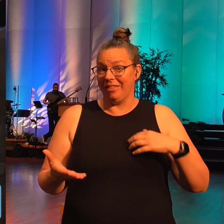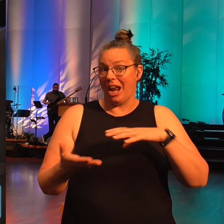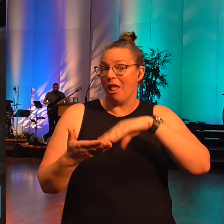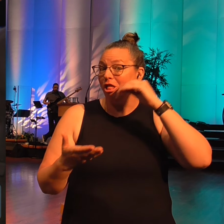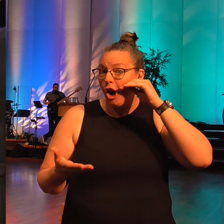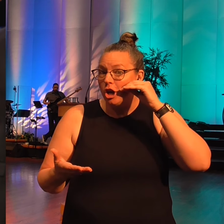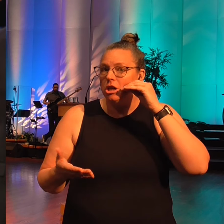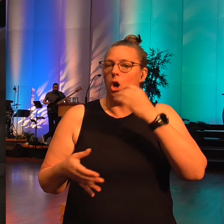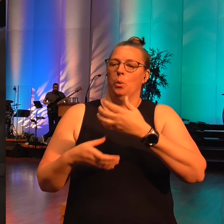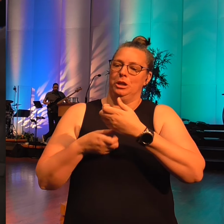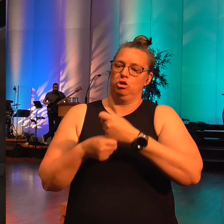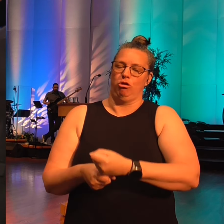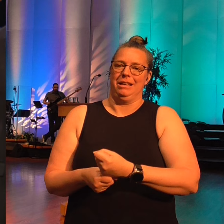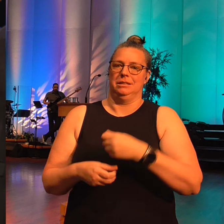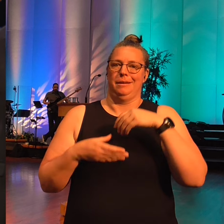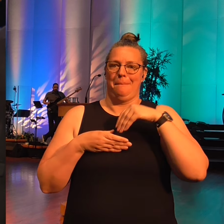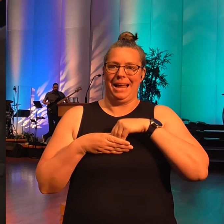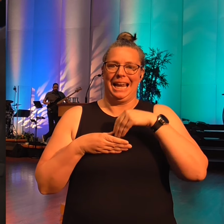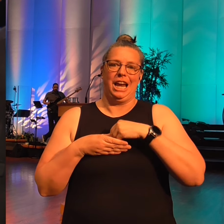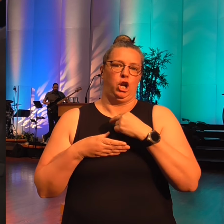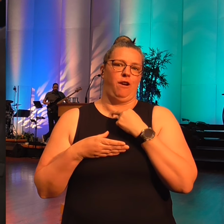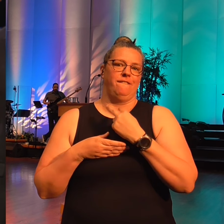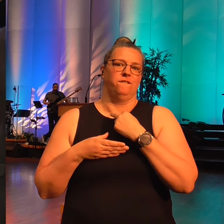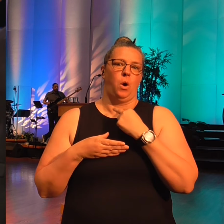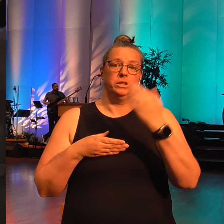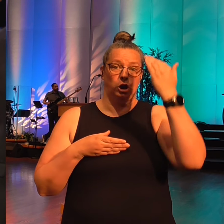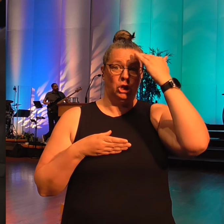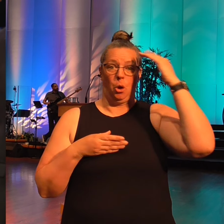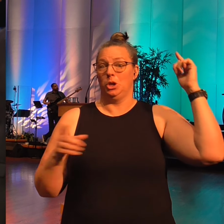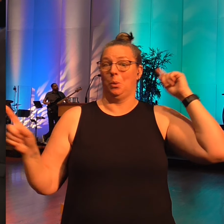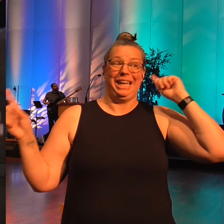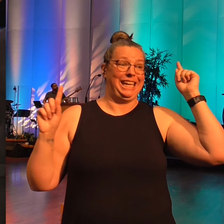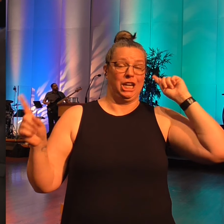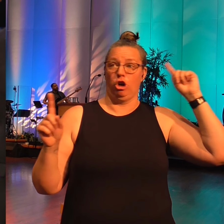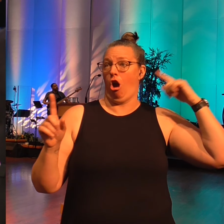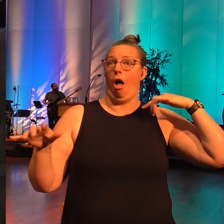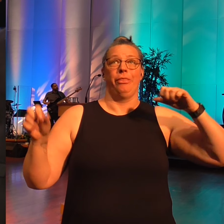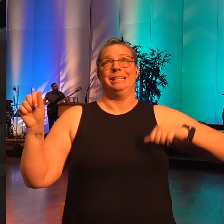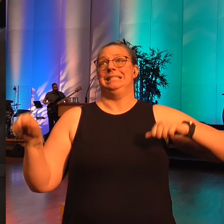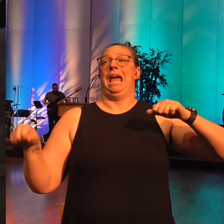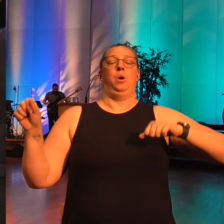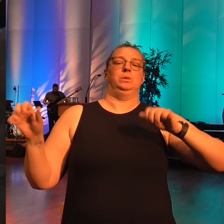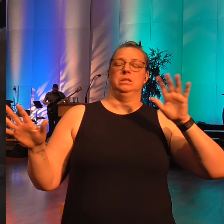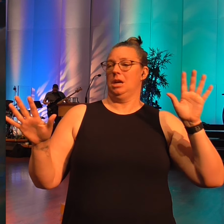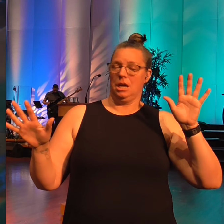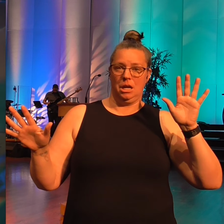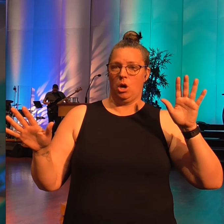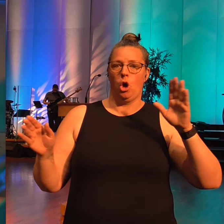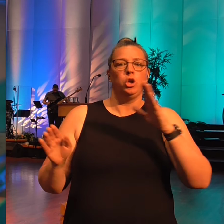confiar en esa voz interior porque sabes que escuchas todas las dudas locas y nunca vas